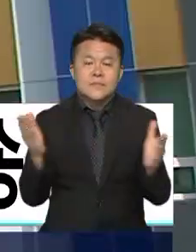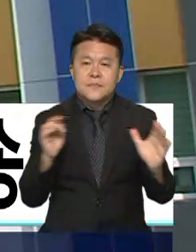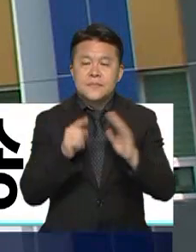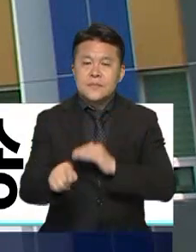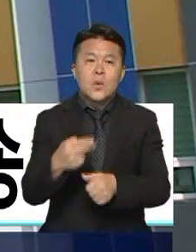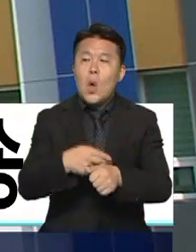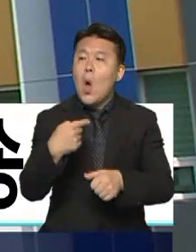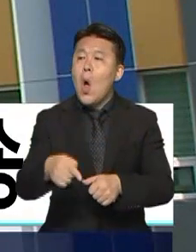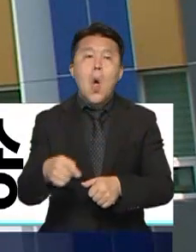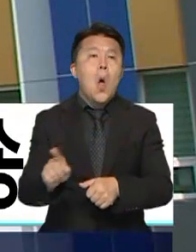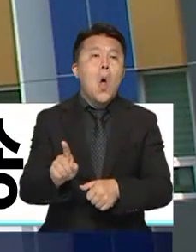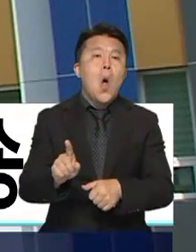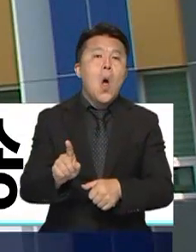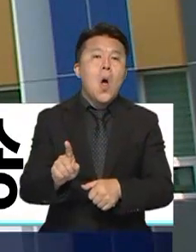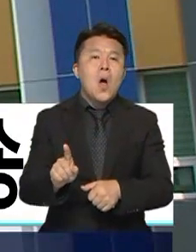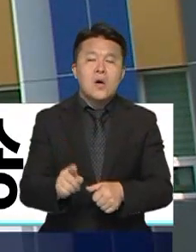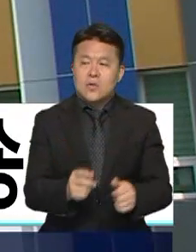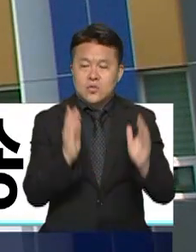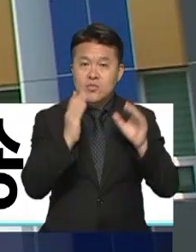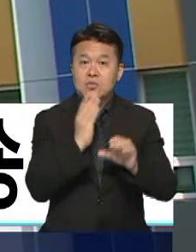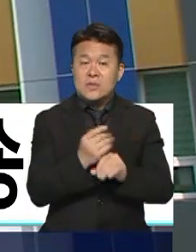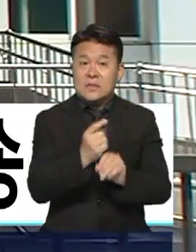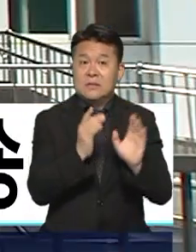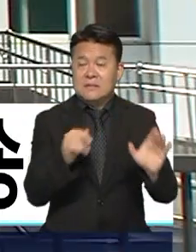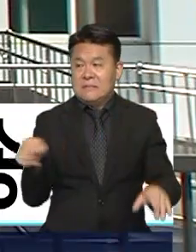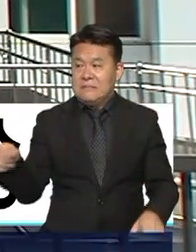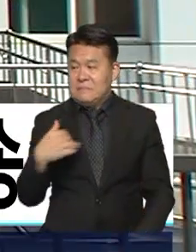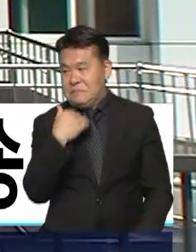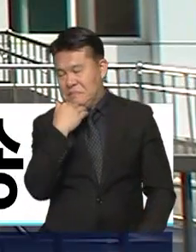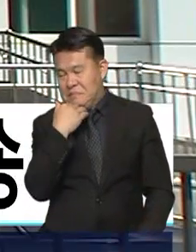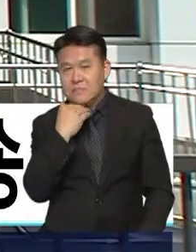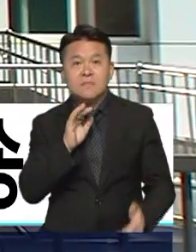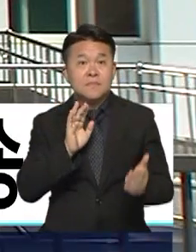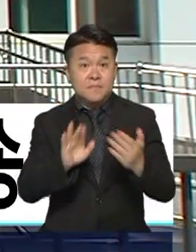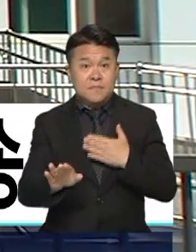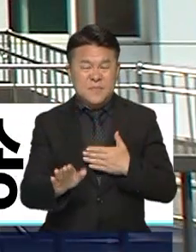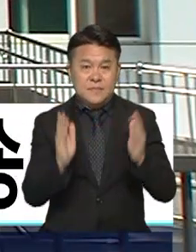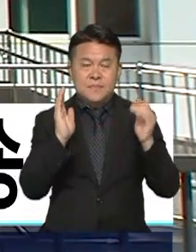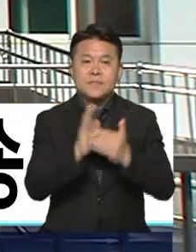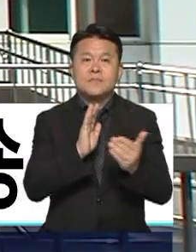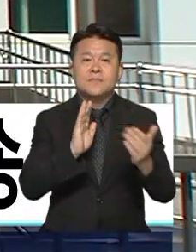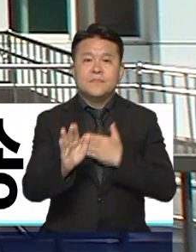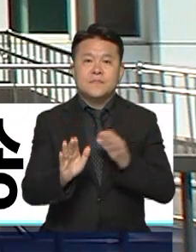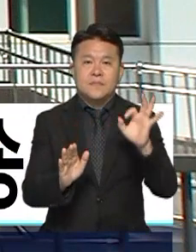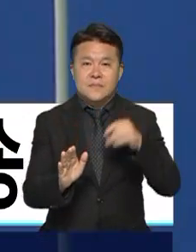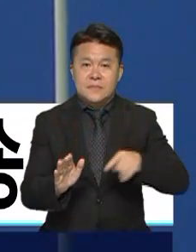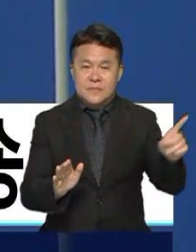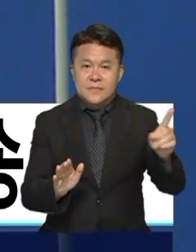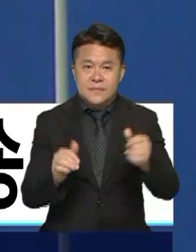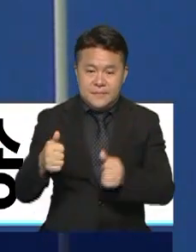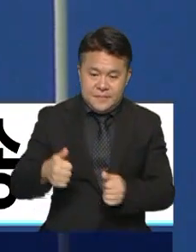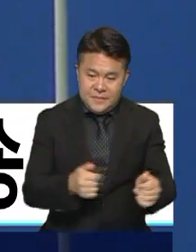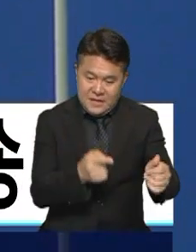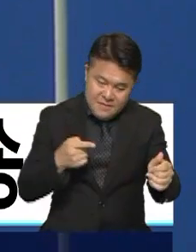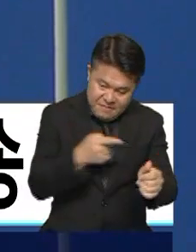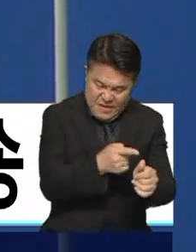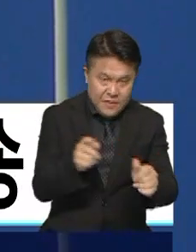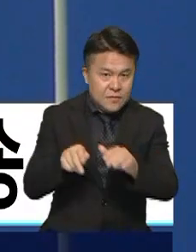찾았고 수업 중이어서 약 1시간 동안 밖에서 기다린 뒤 수업이 끝난 후 화장실에 간 피해자를 따라가 범행한 것으로 알려졌습니다.